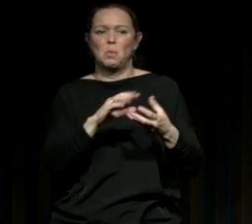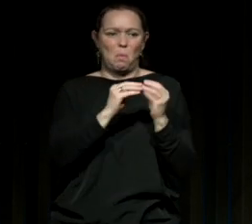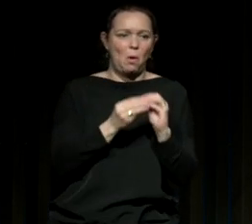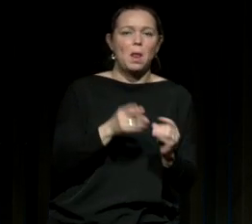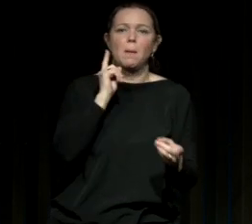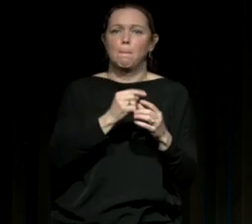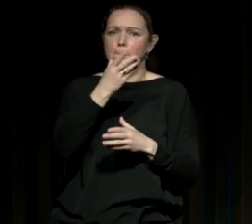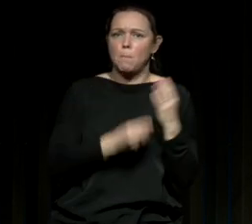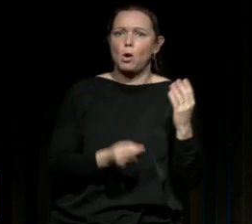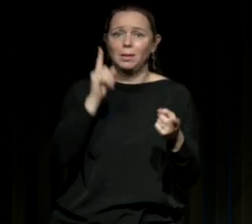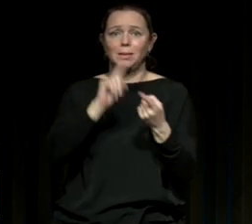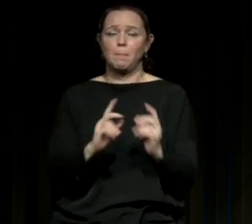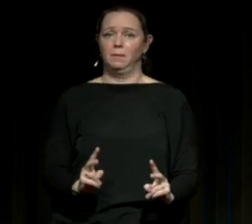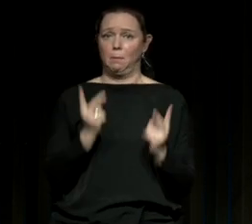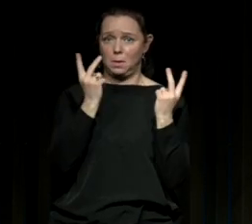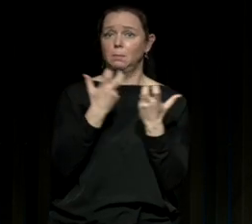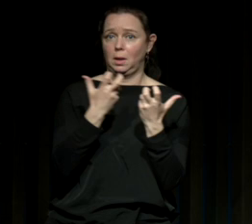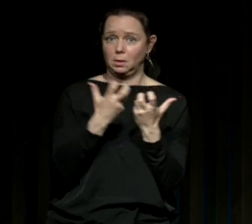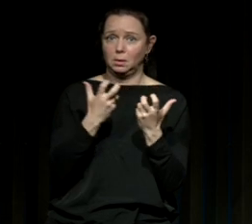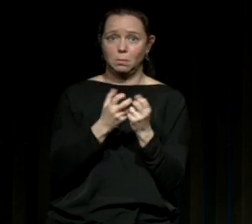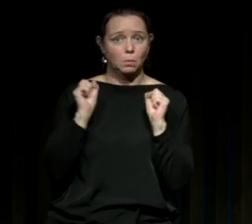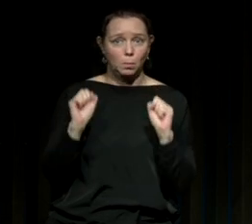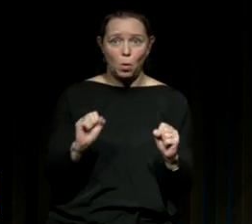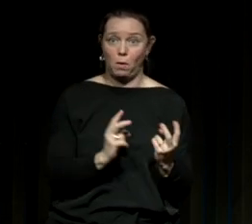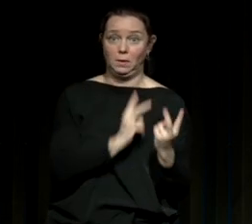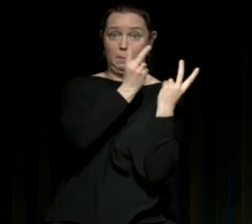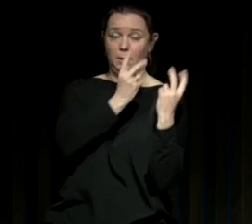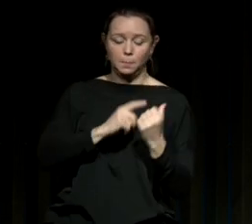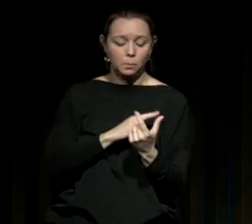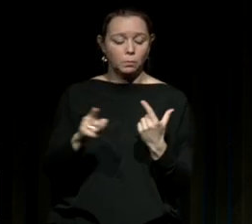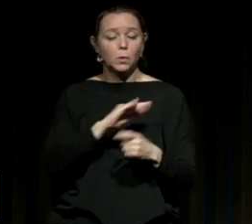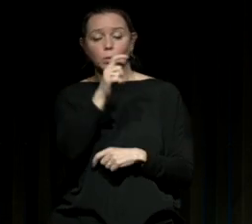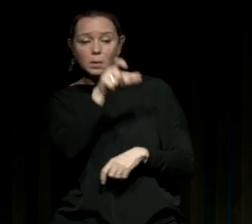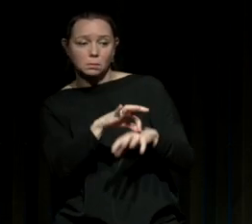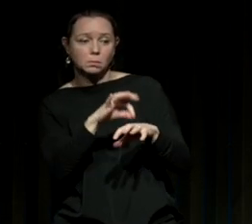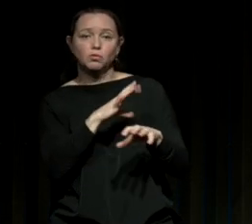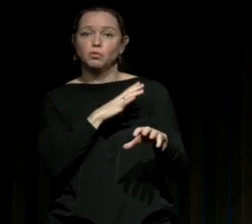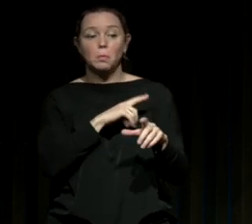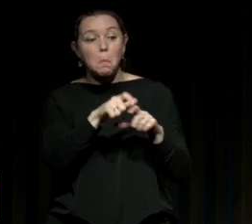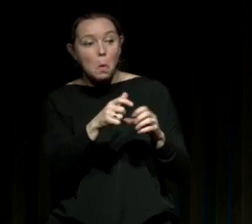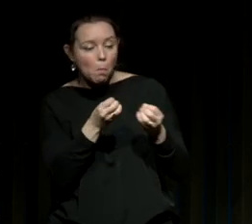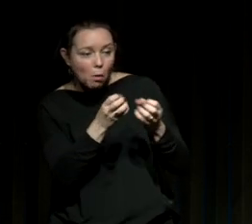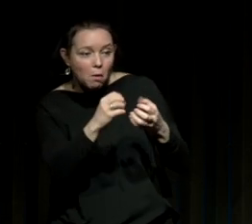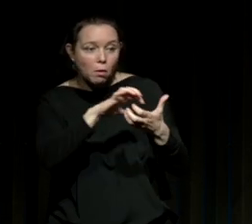vitamines on sait que certains patients peuvent développer des complications psychologique ou